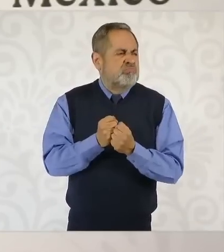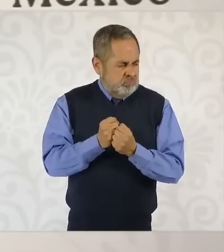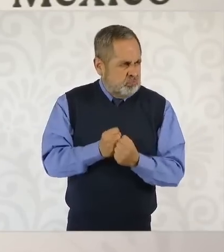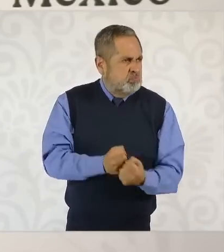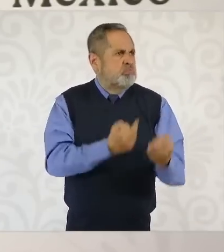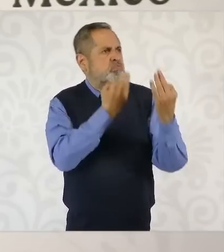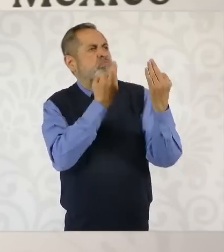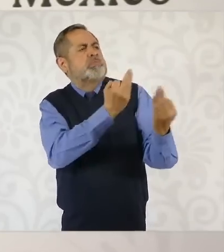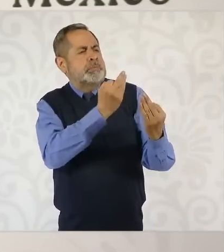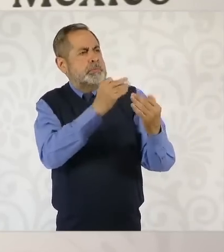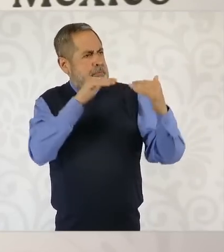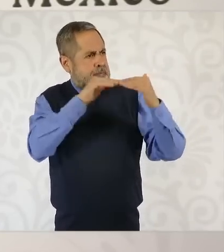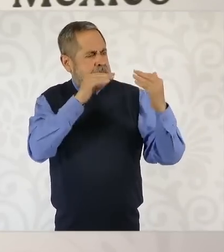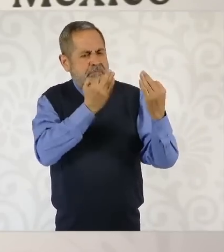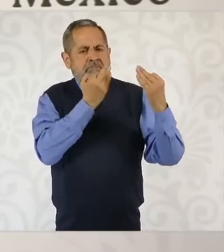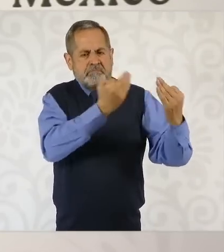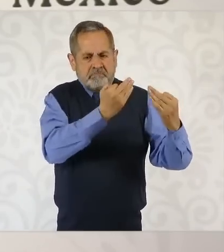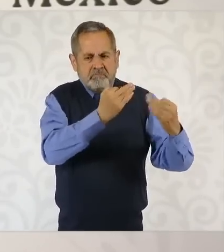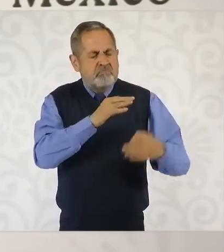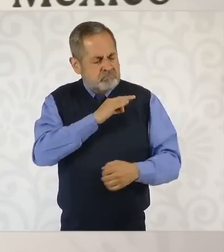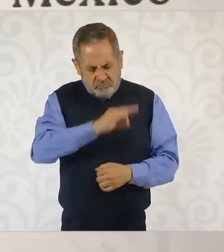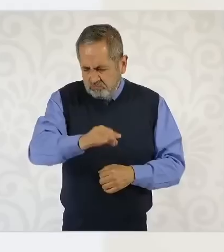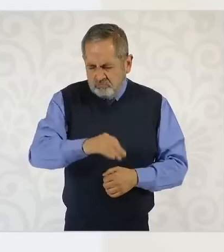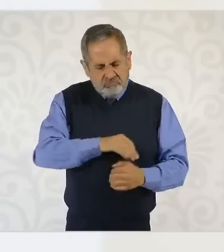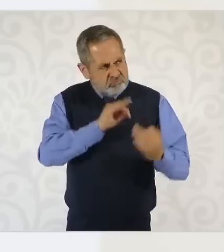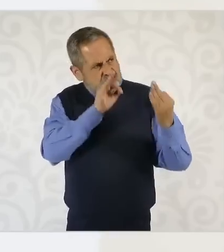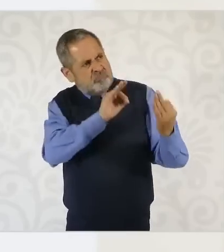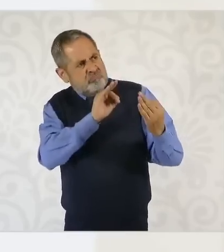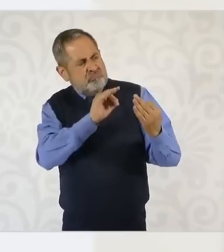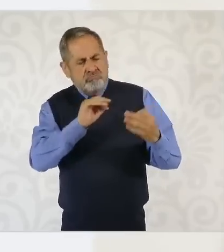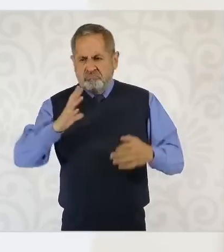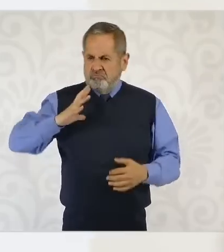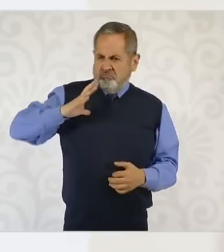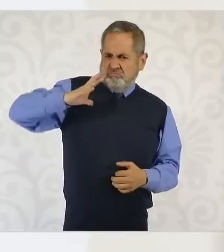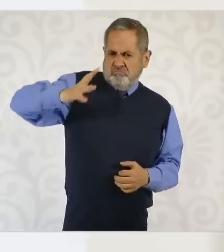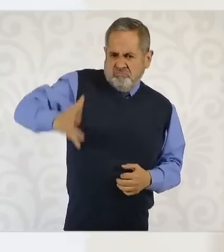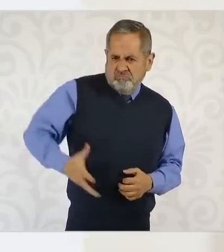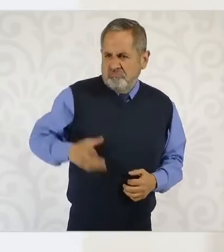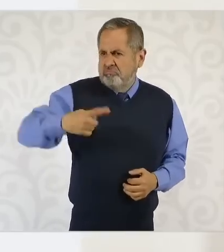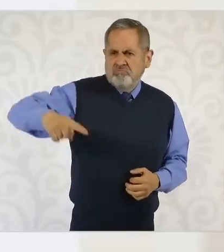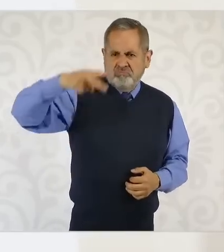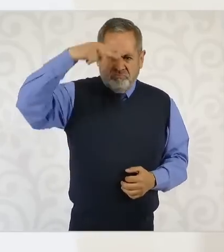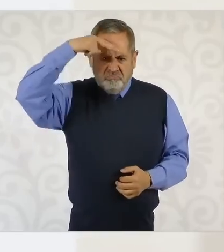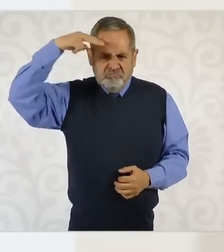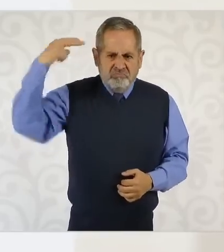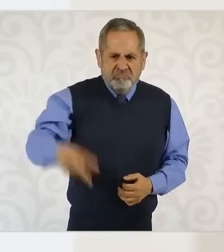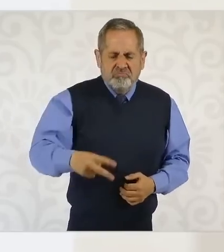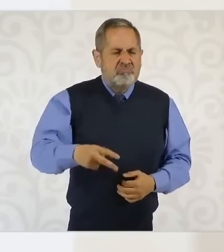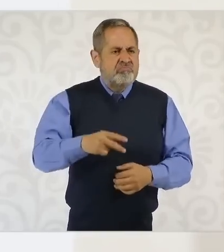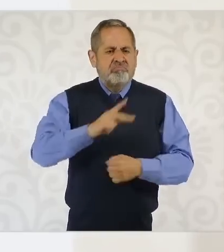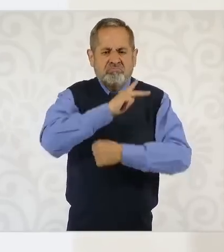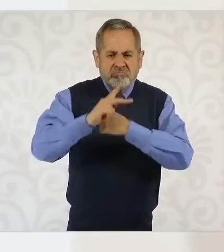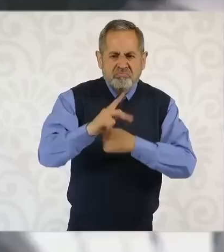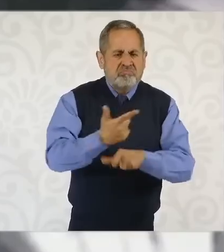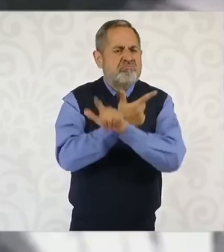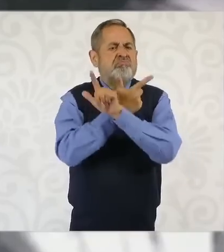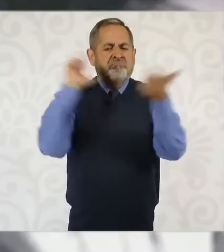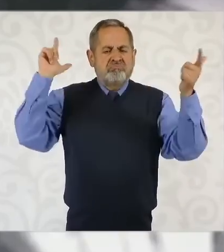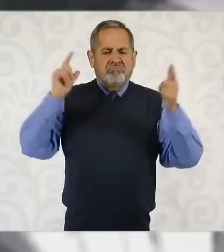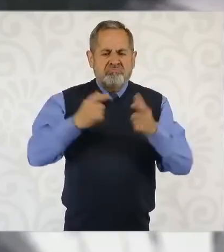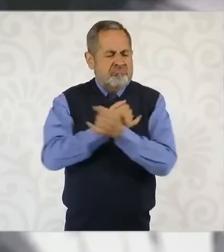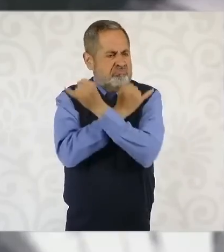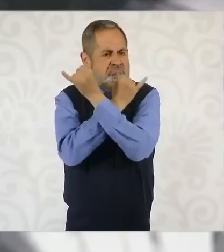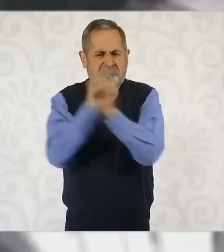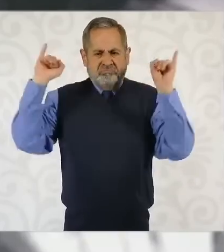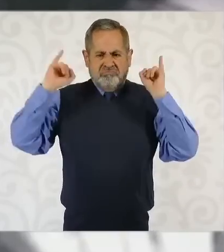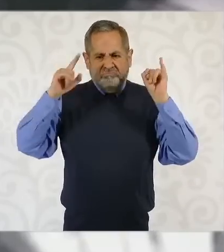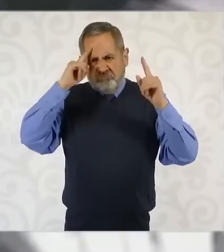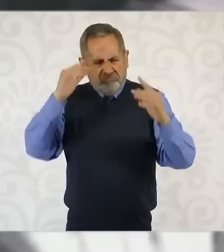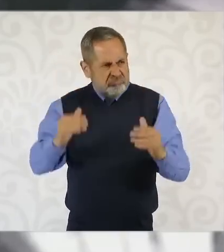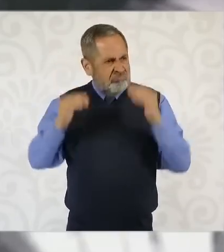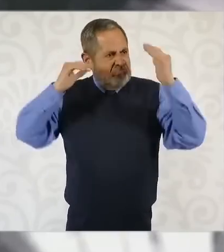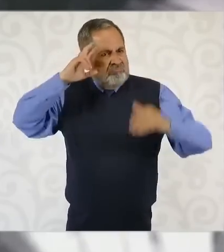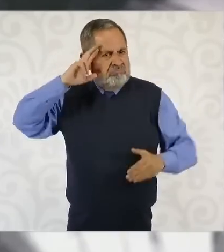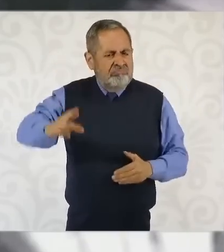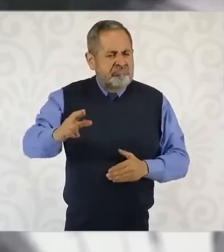juntos este desafío orgullosamente somos un país libre independiente y soberano y estoy segura que